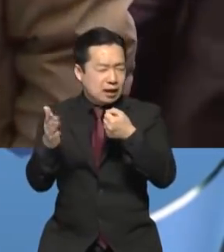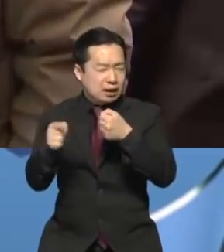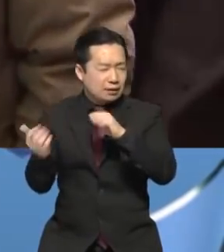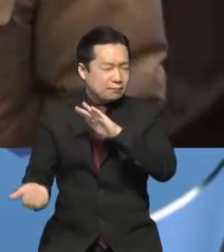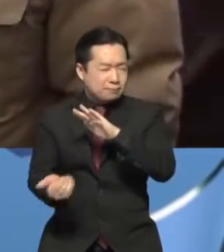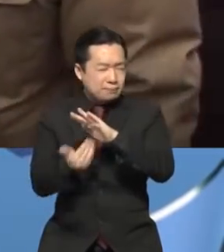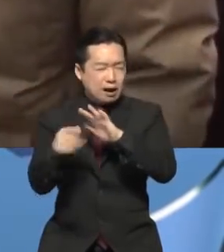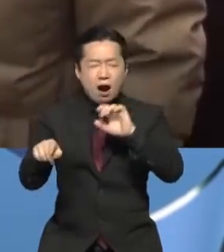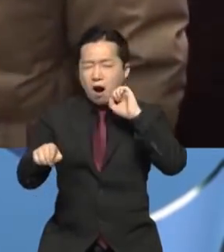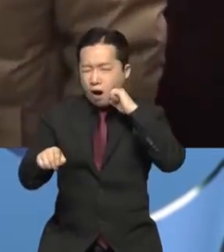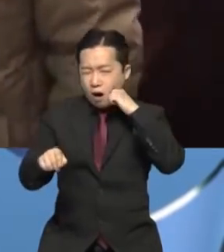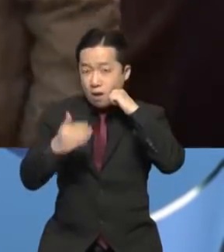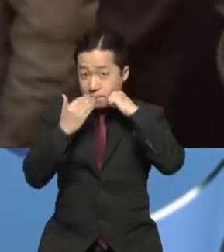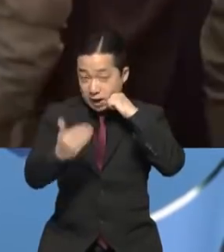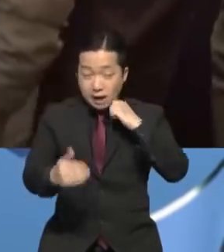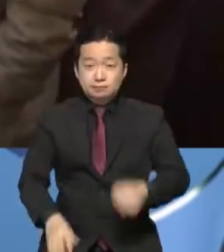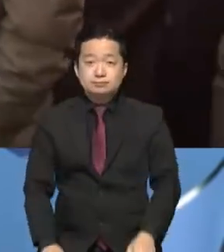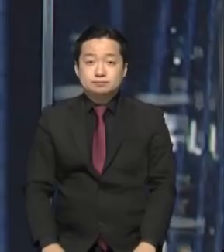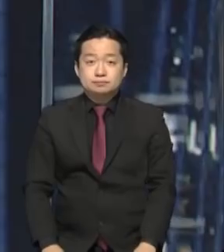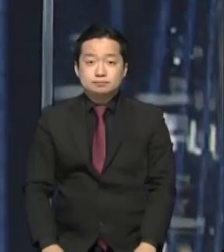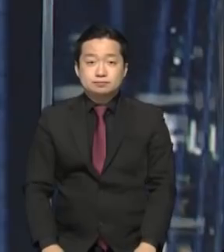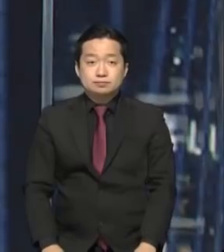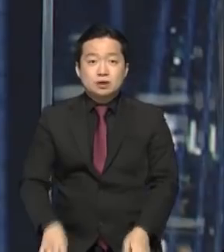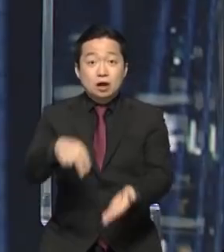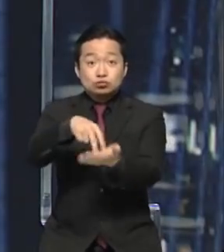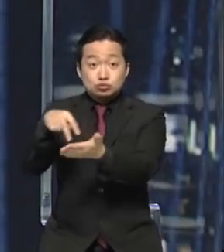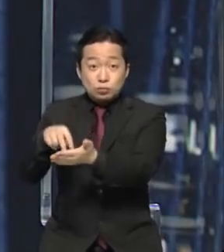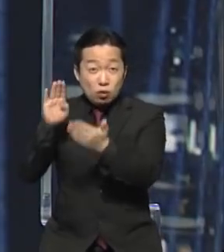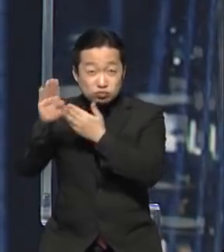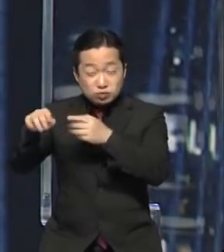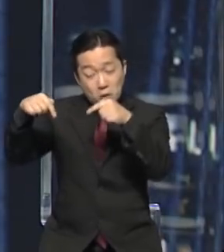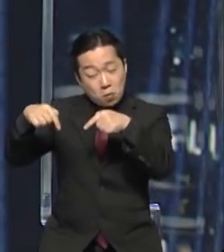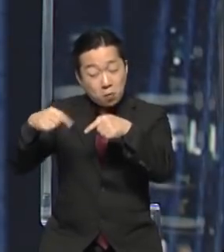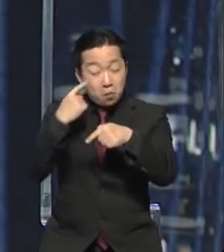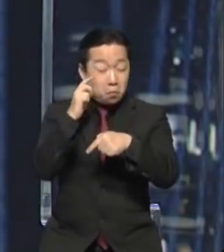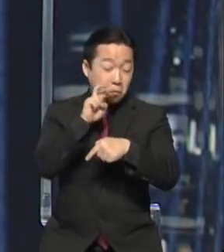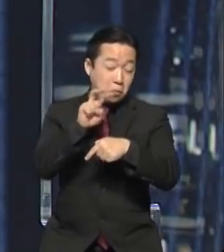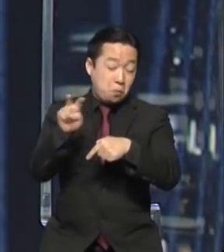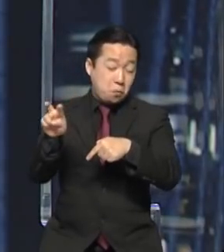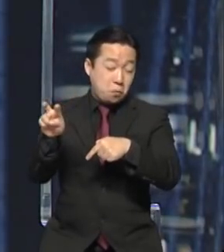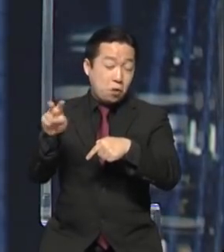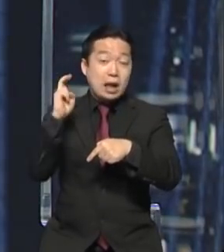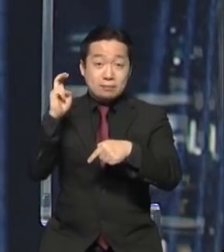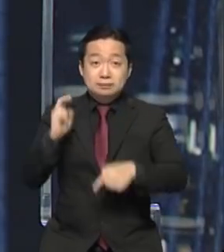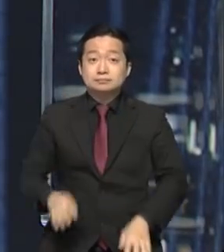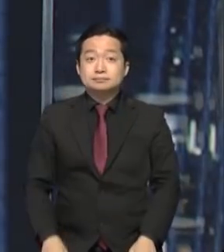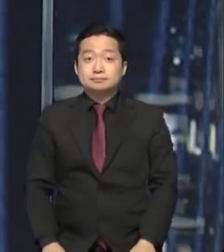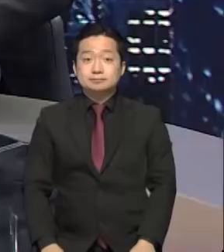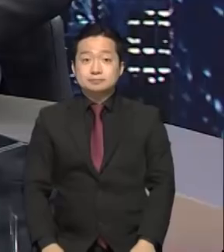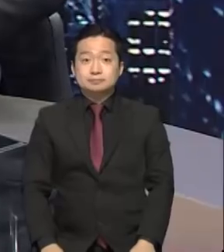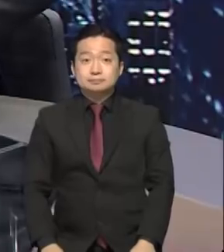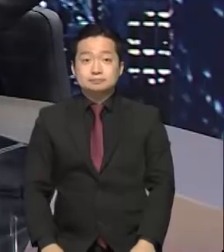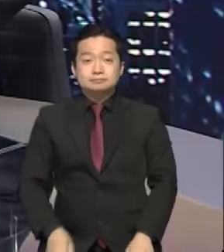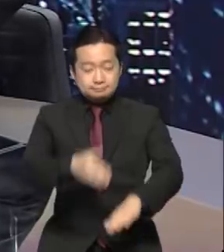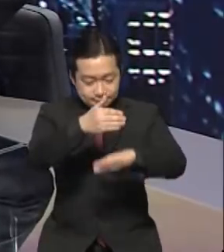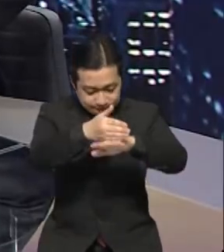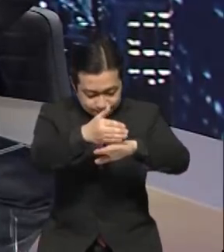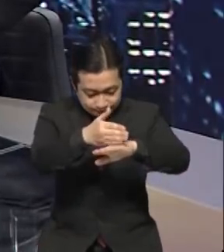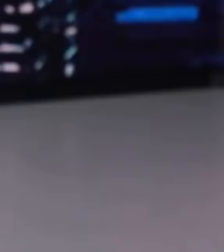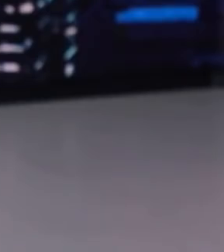거라면서 양측의 후속 협상에 촉각을 곤두세우는 분위기도 있습니다. (앵커) 잘 들었습니다.